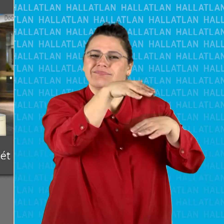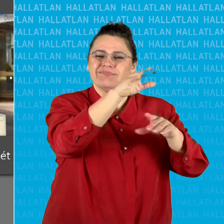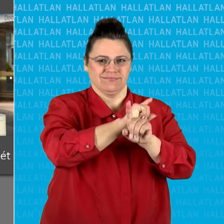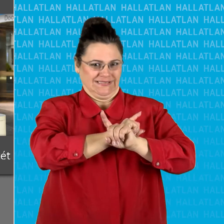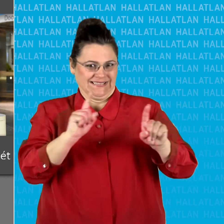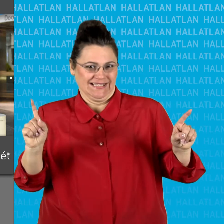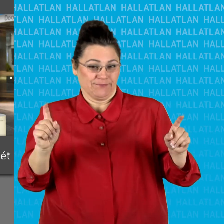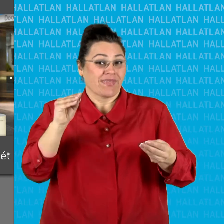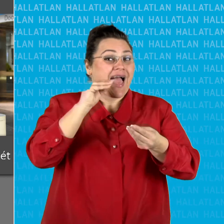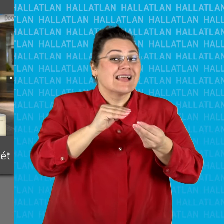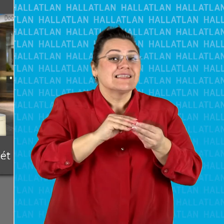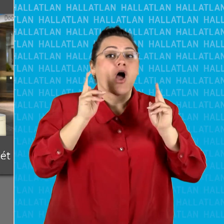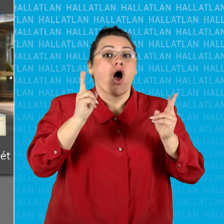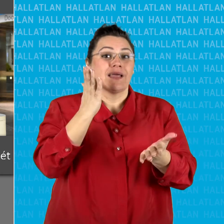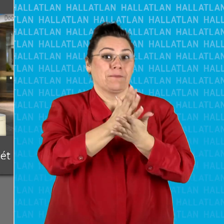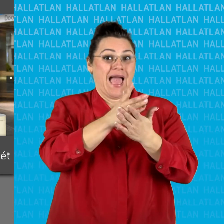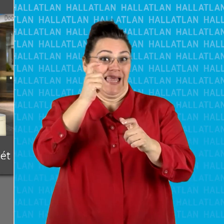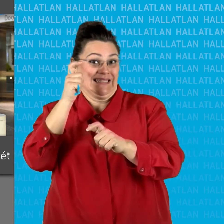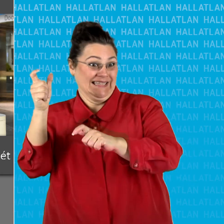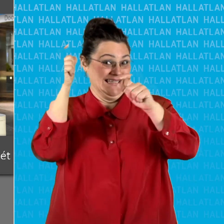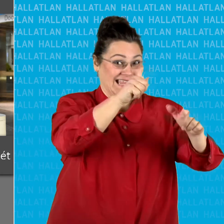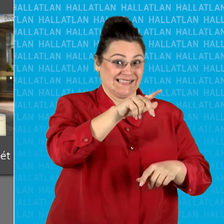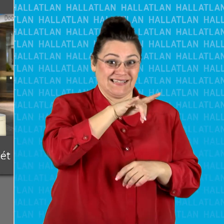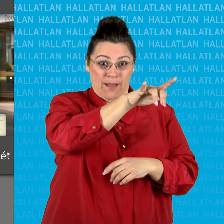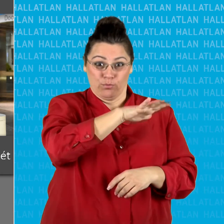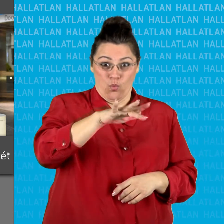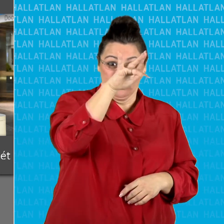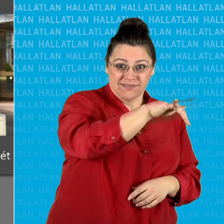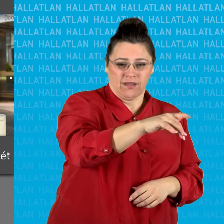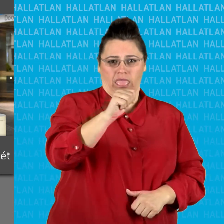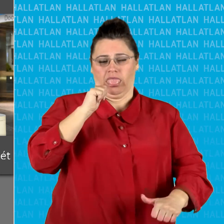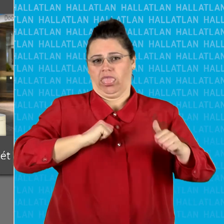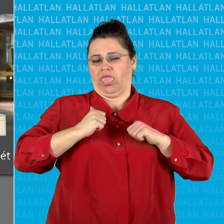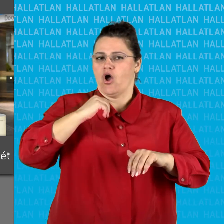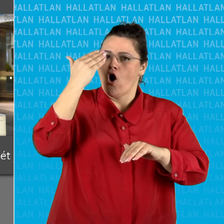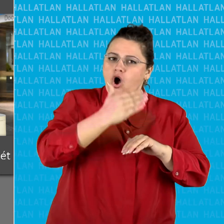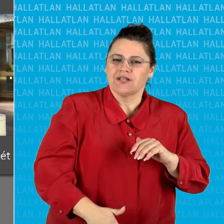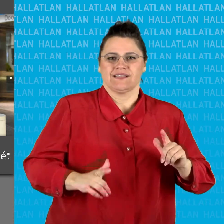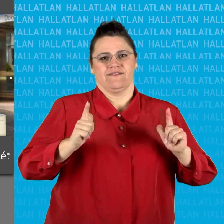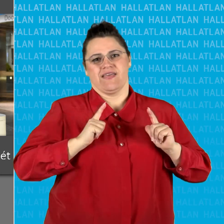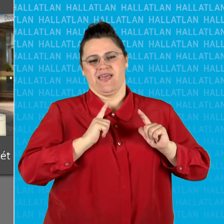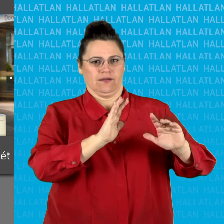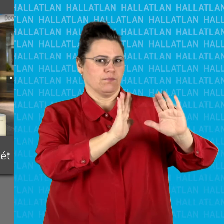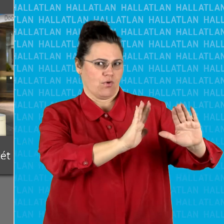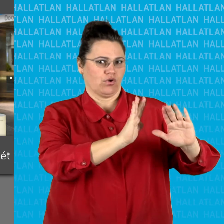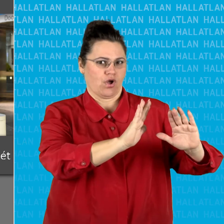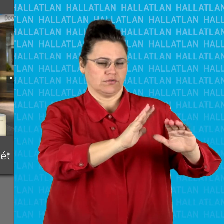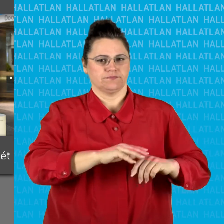a felfüggesztés csak a kiutasítást tiltja meg, így az érintettek továbbra is a repülőtereken kénytelenek várni.